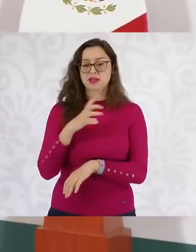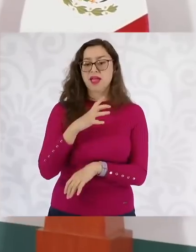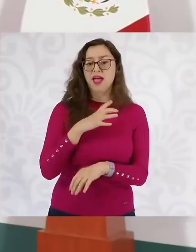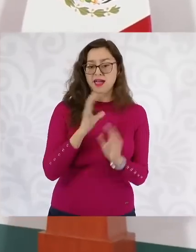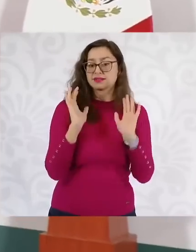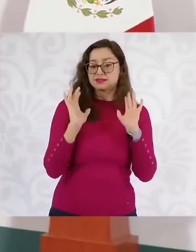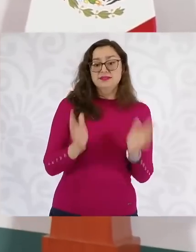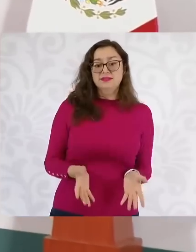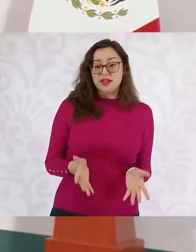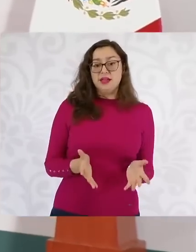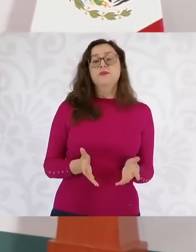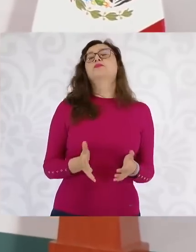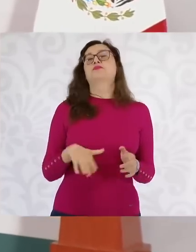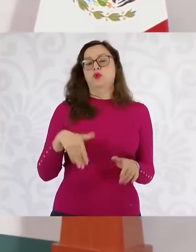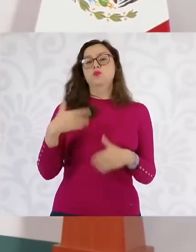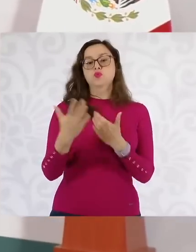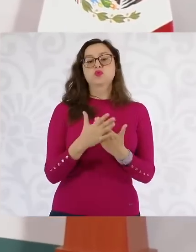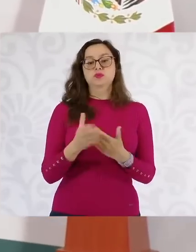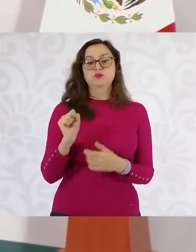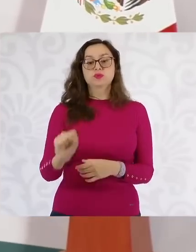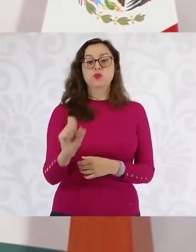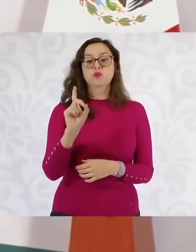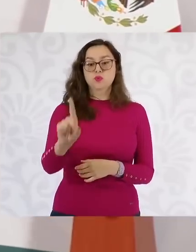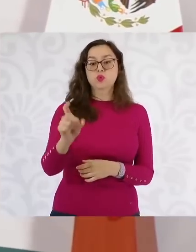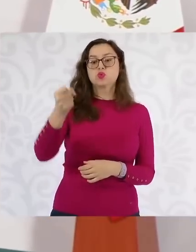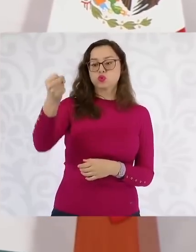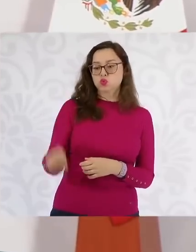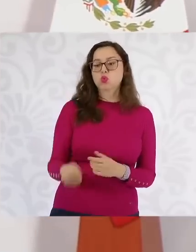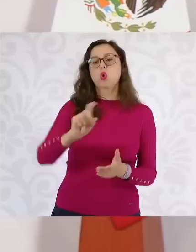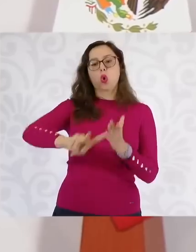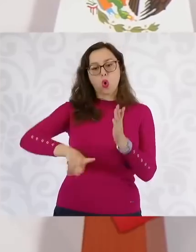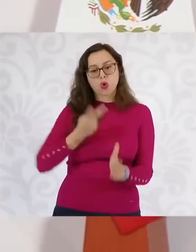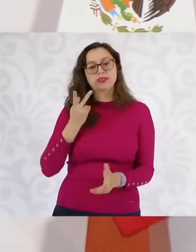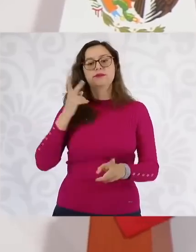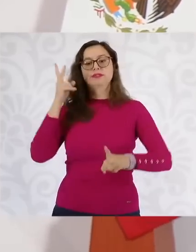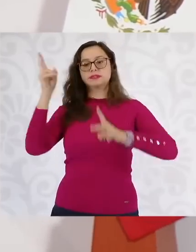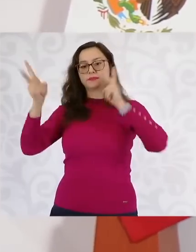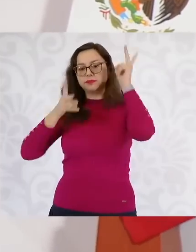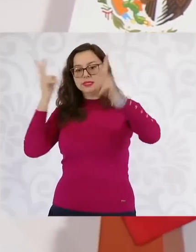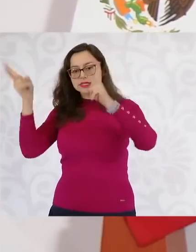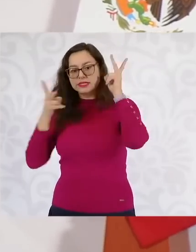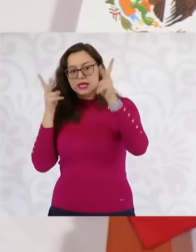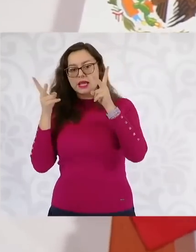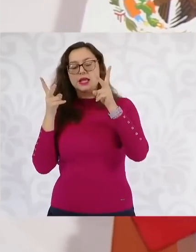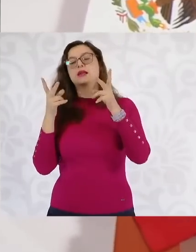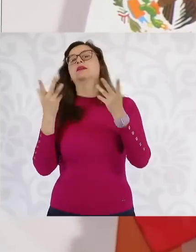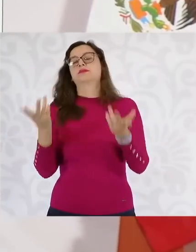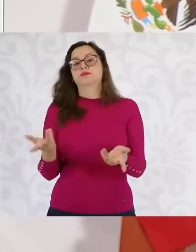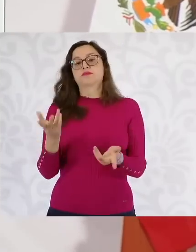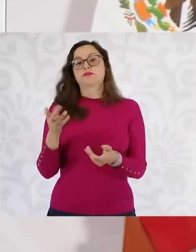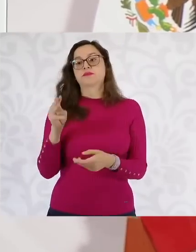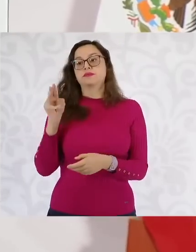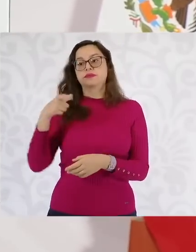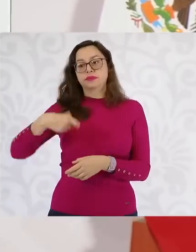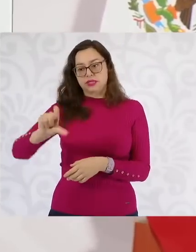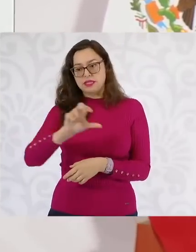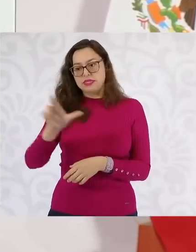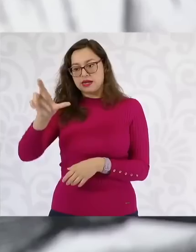eh Ahí vamos a aprovechar para reunirnos con el equipo de mar leama en Quintana r los demás